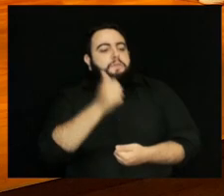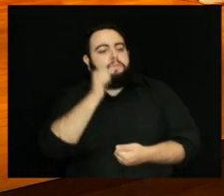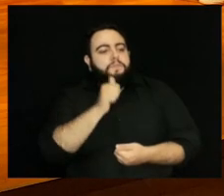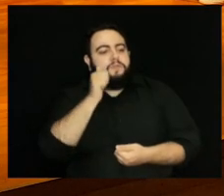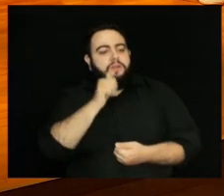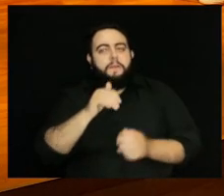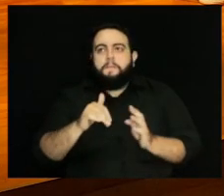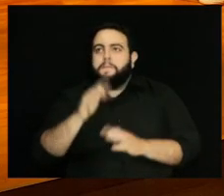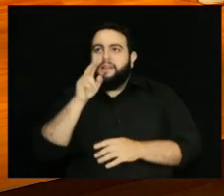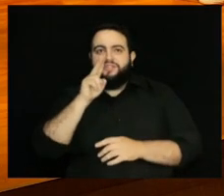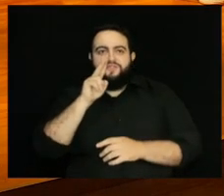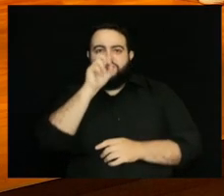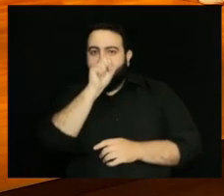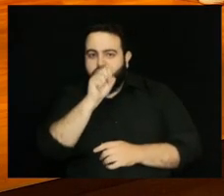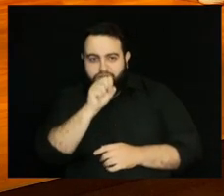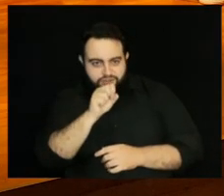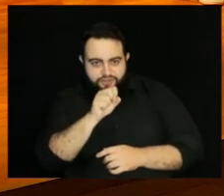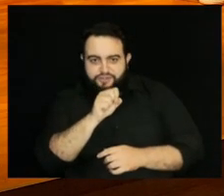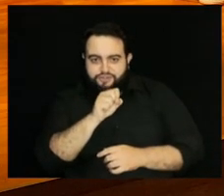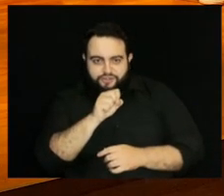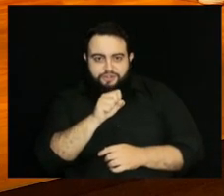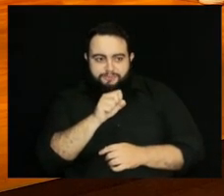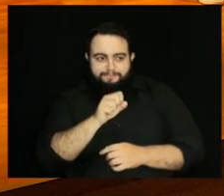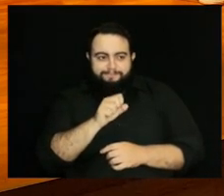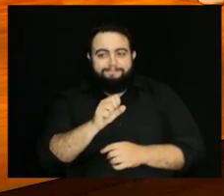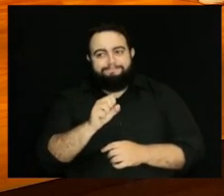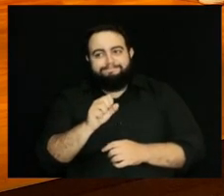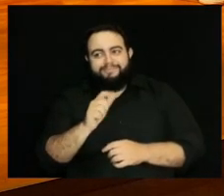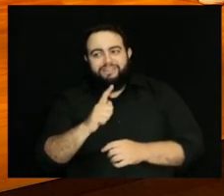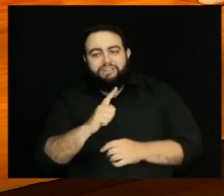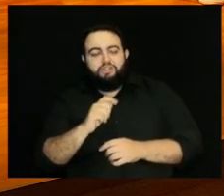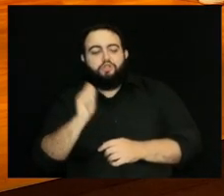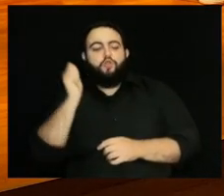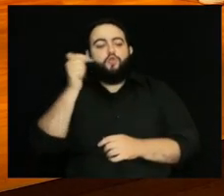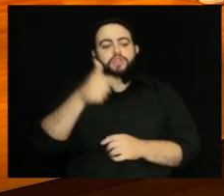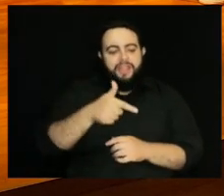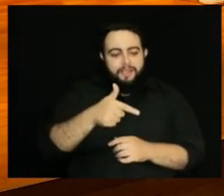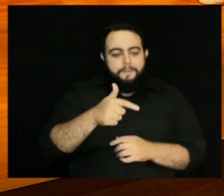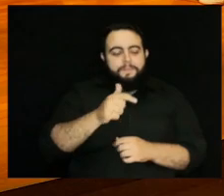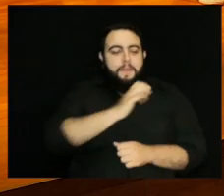do que o preconceito com ser preta. Então assim, é claro, todo mundo sabe que é mais difícil ser mulher